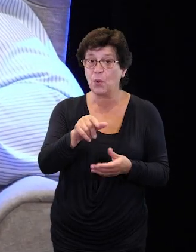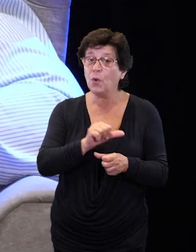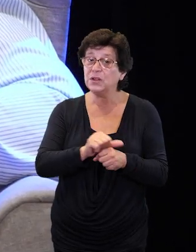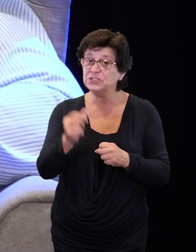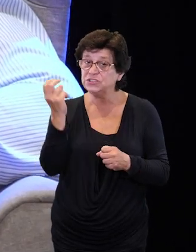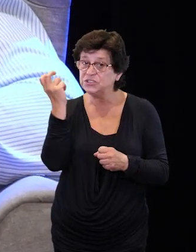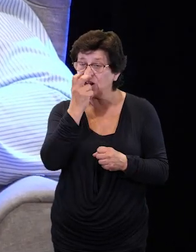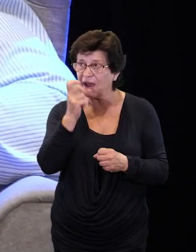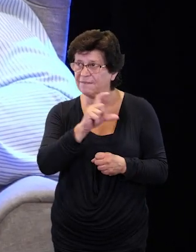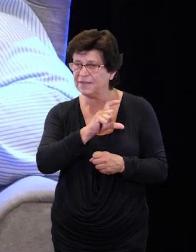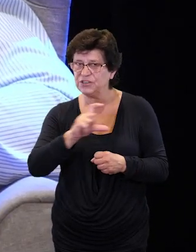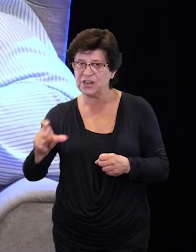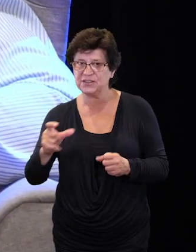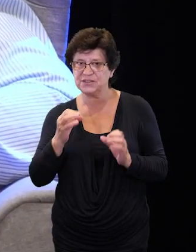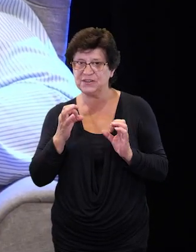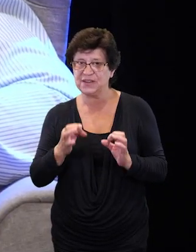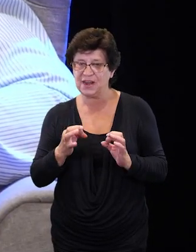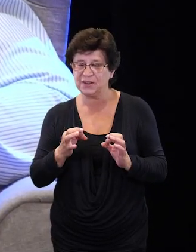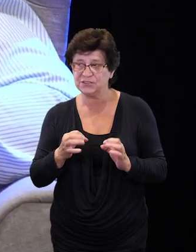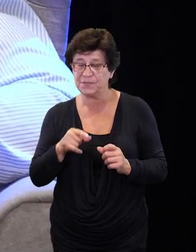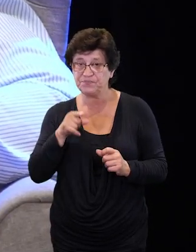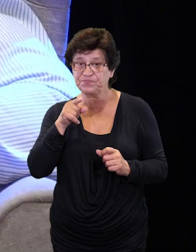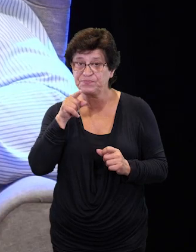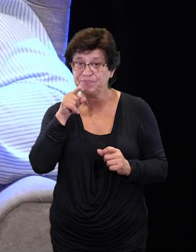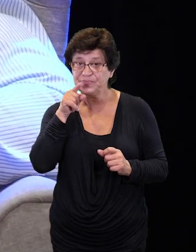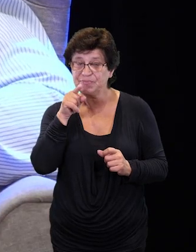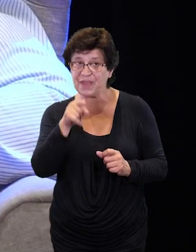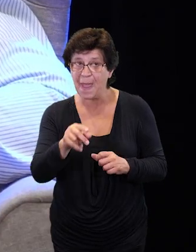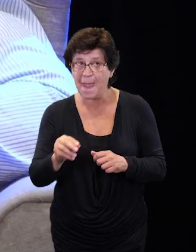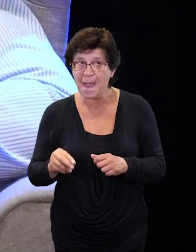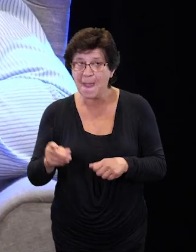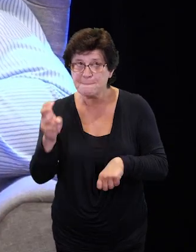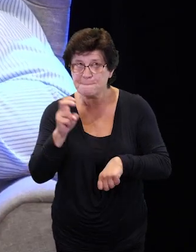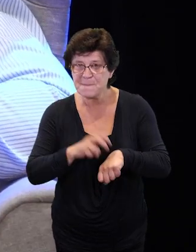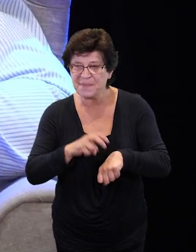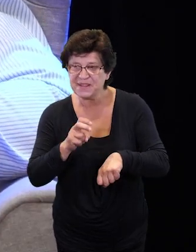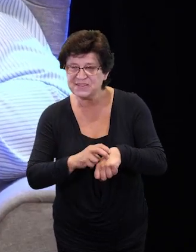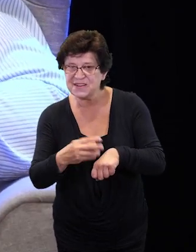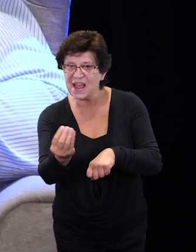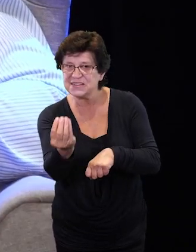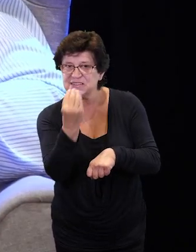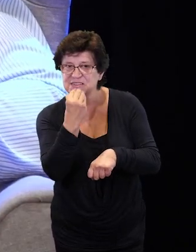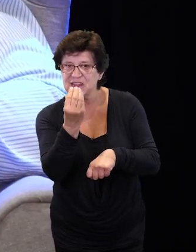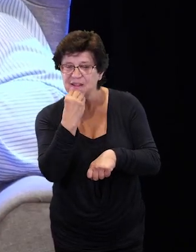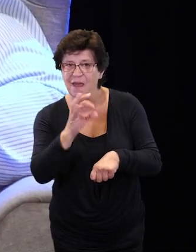gdzie medycyna trochę zjada własny ogon. Bo do tej pory mamy na przykład leki na ciśnienie.